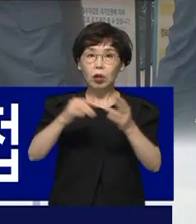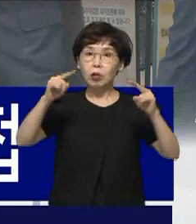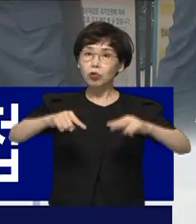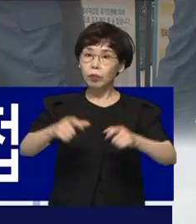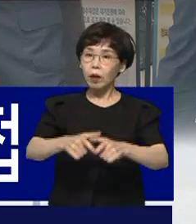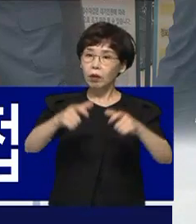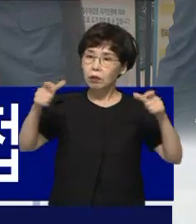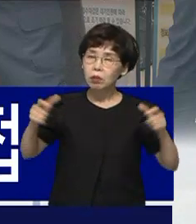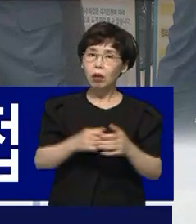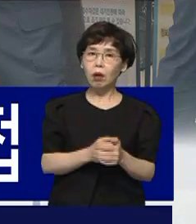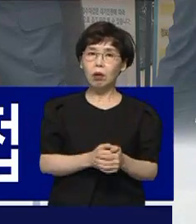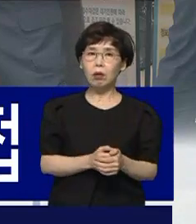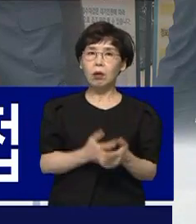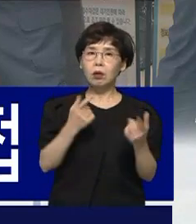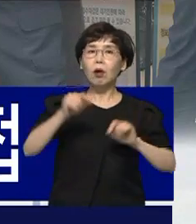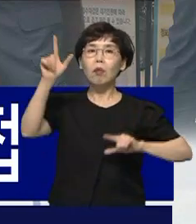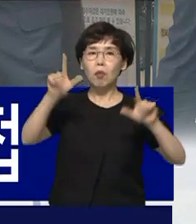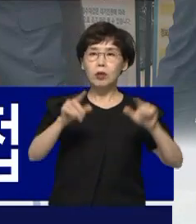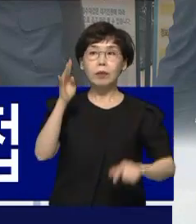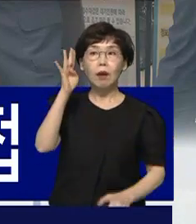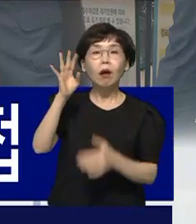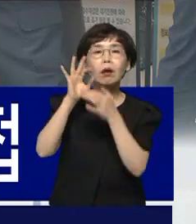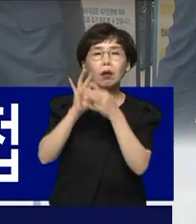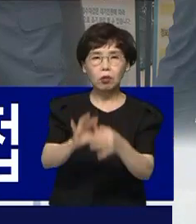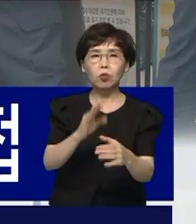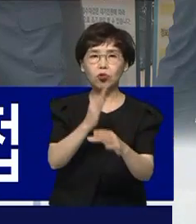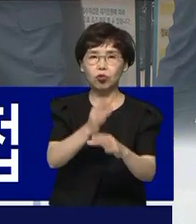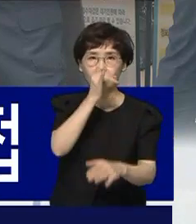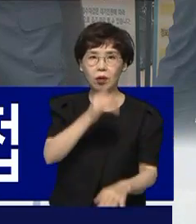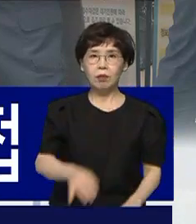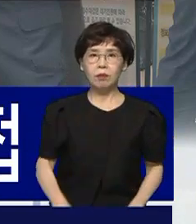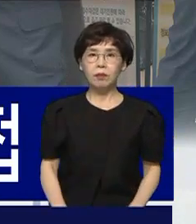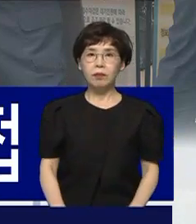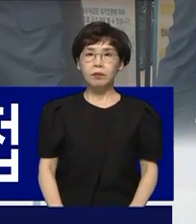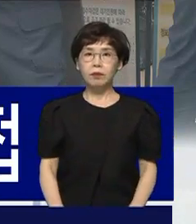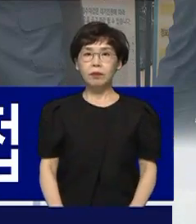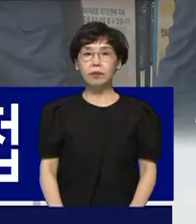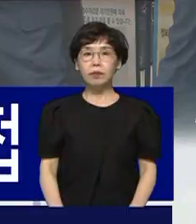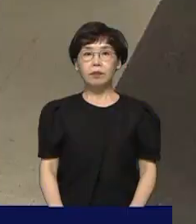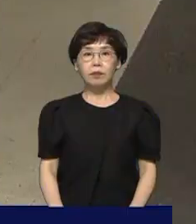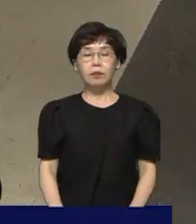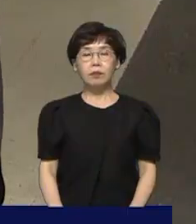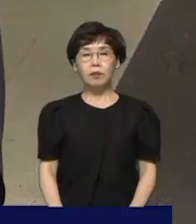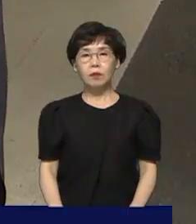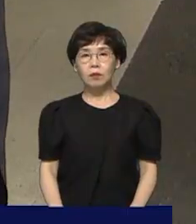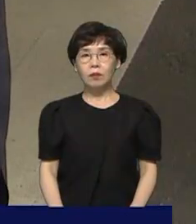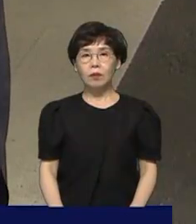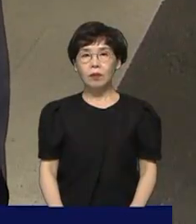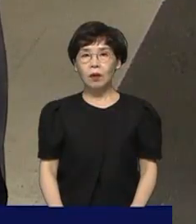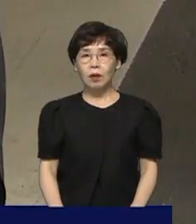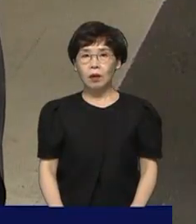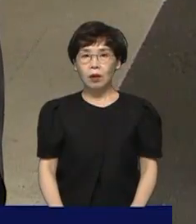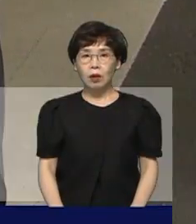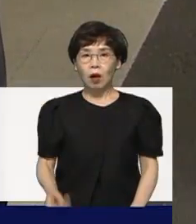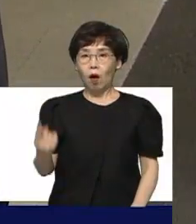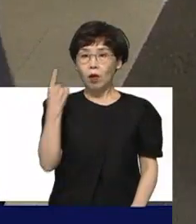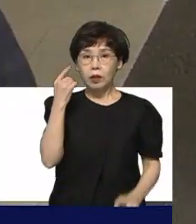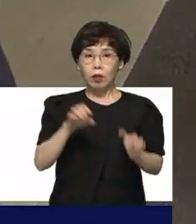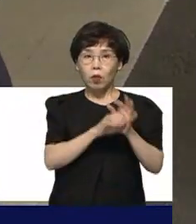늘어나는 더블링 현상이 나흘째 이어지고 있습니다. 최호원 기자입니다.